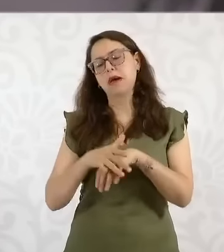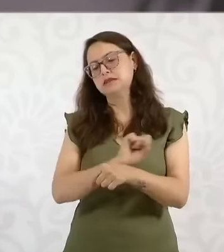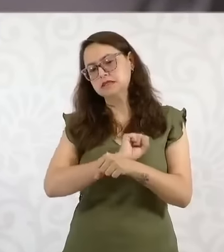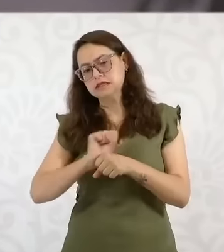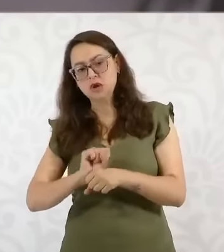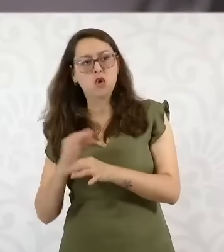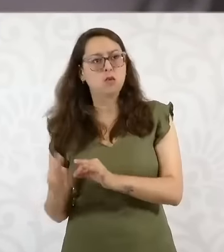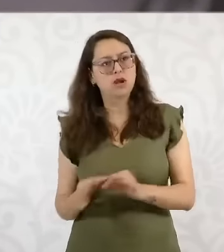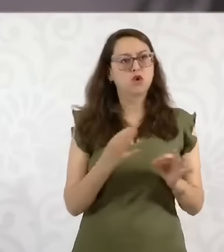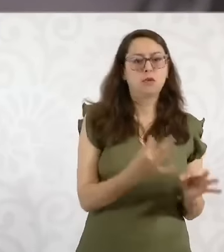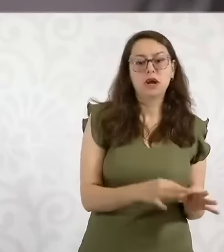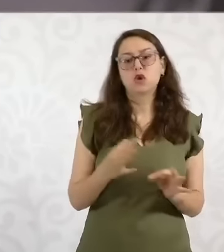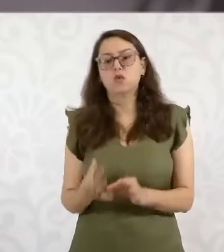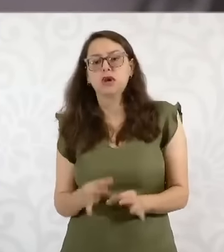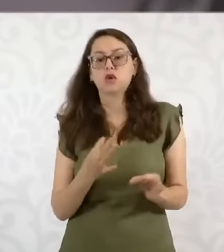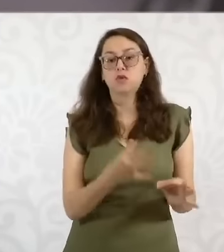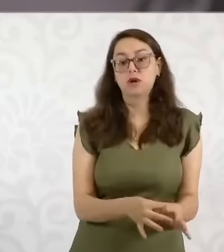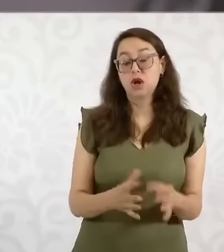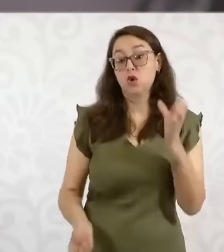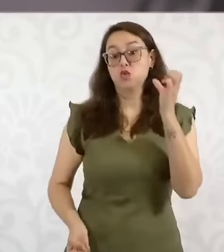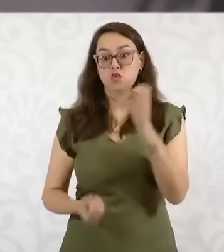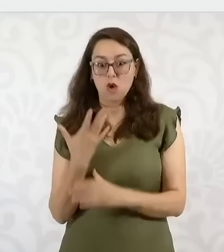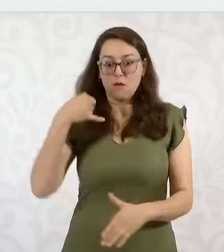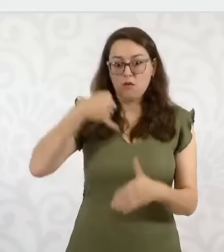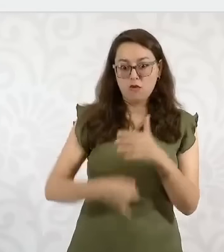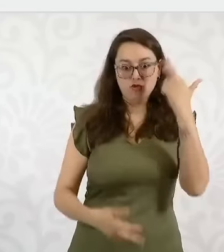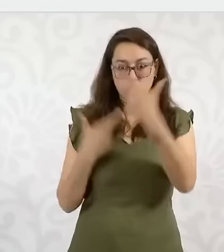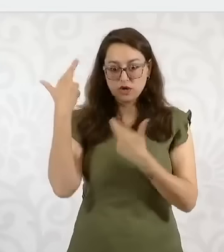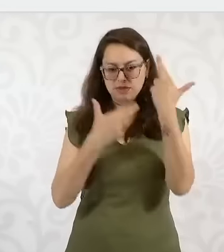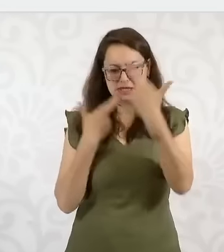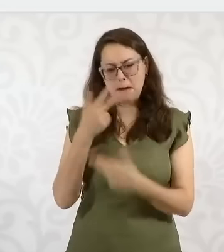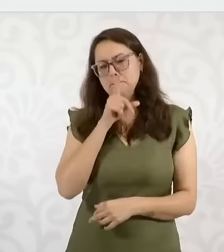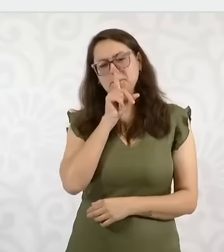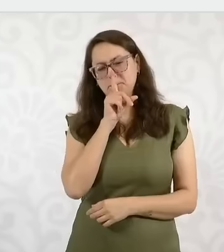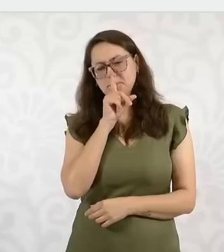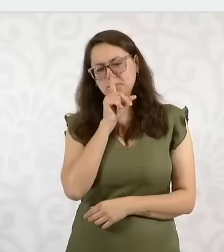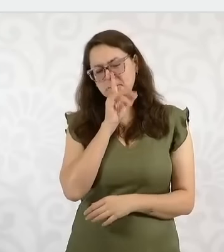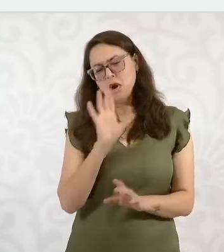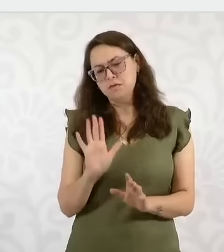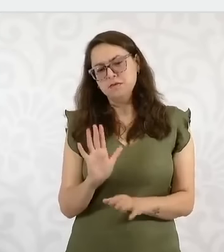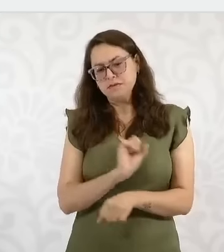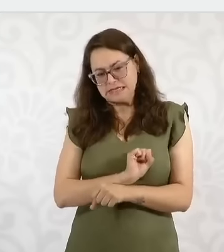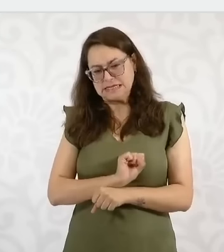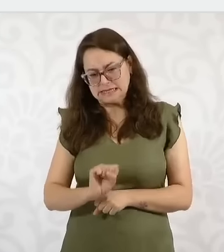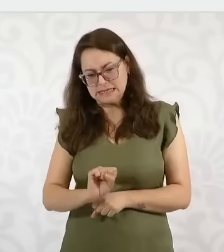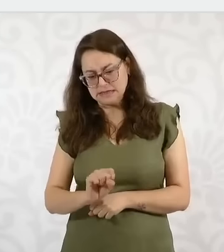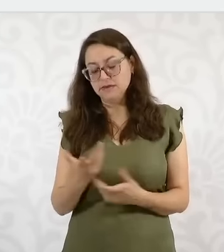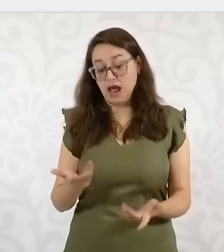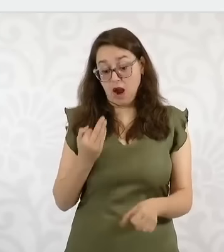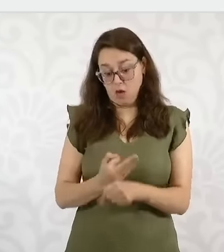acordamos más que una nueva revisión, no nuevos aranceles, sino que quede este año establecido,